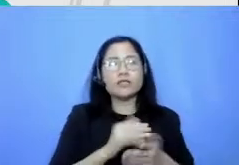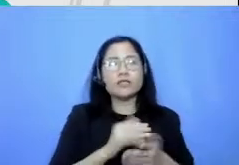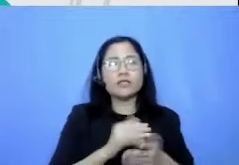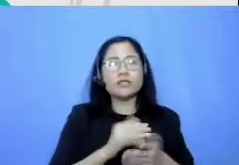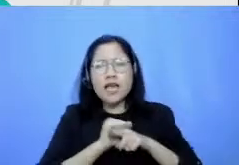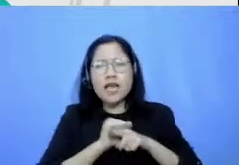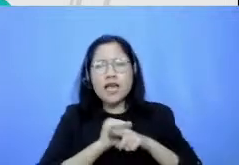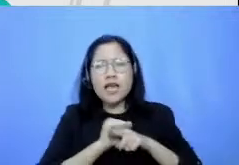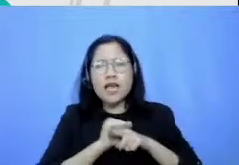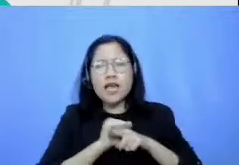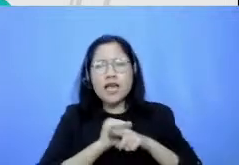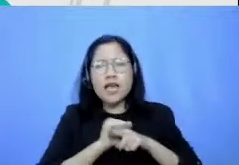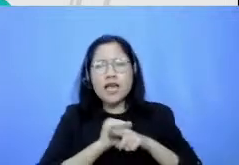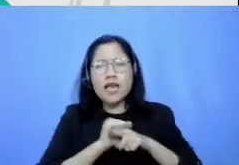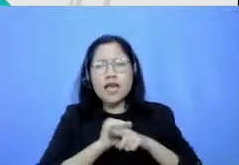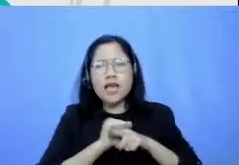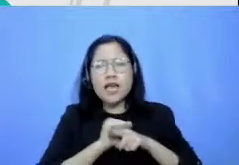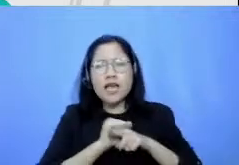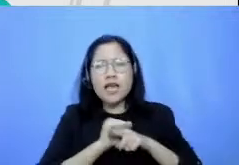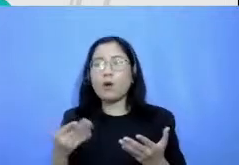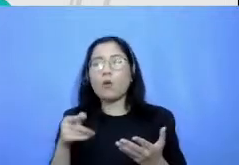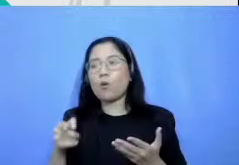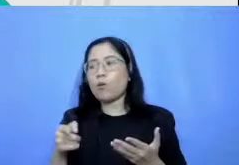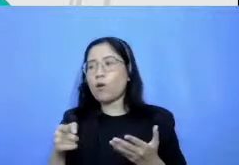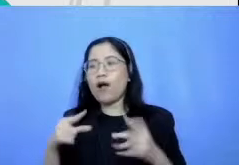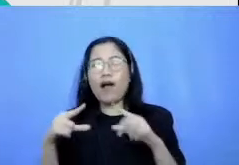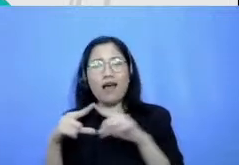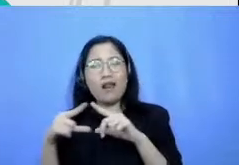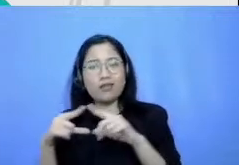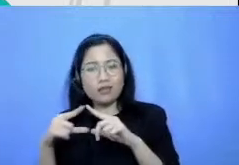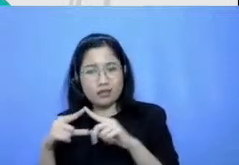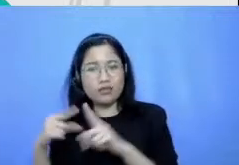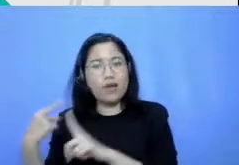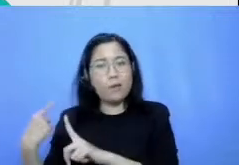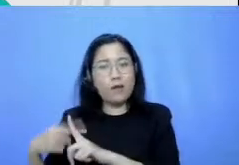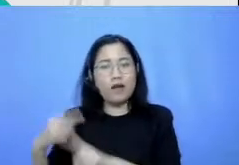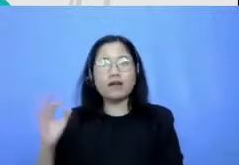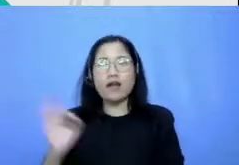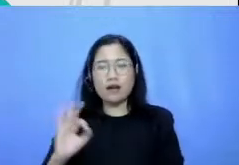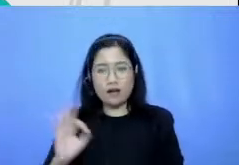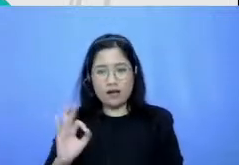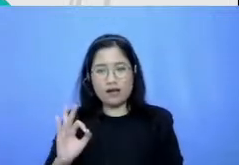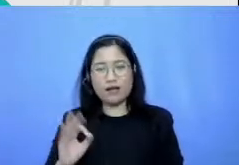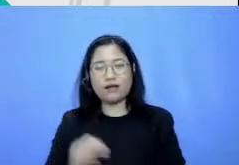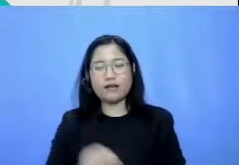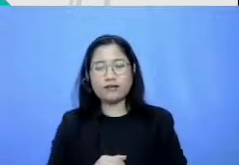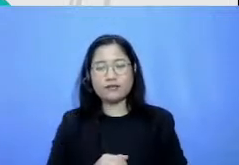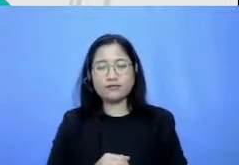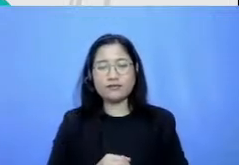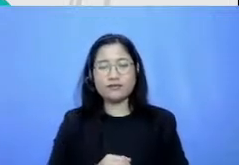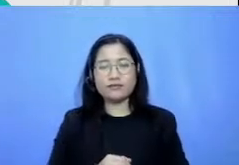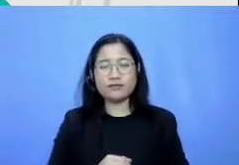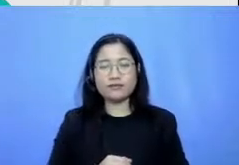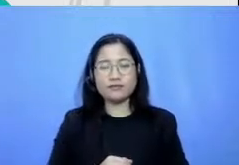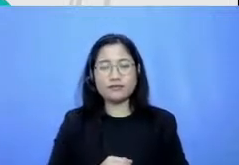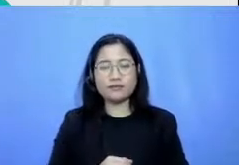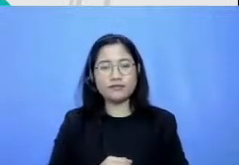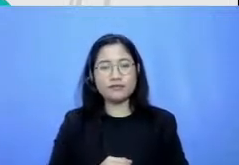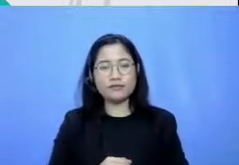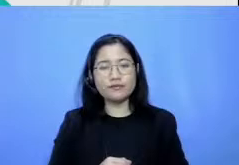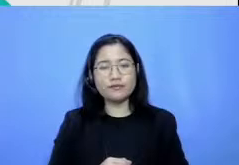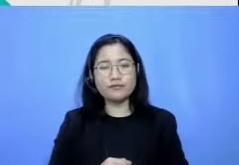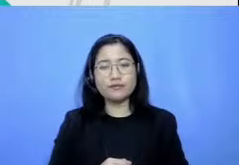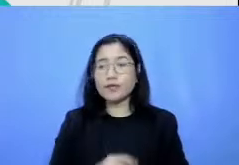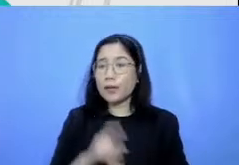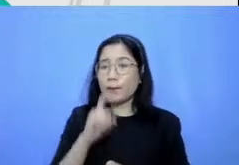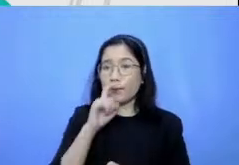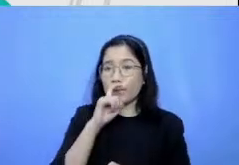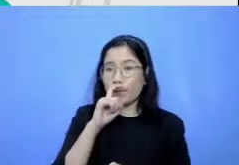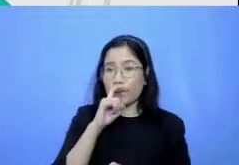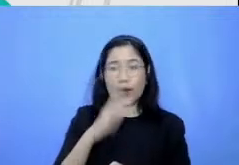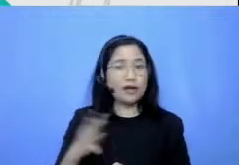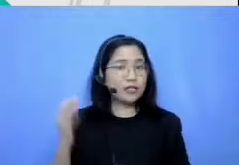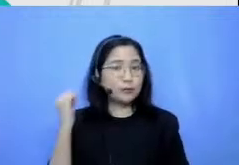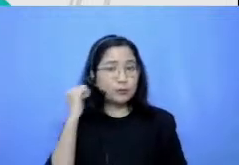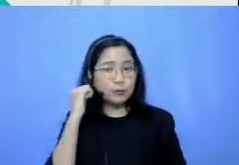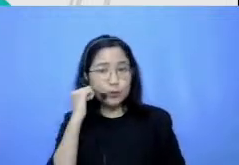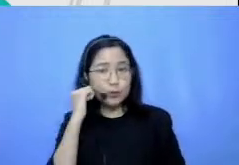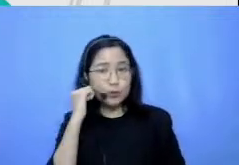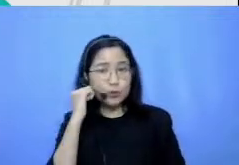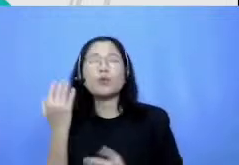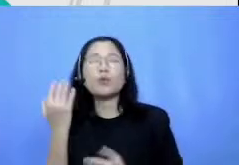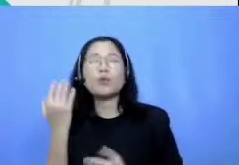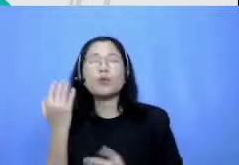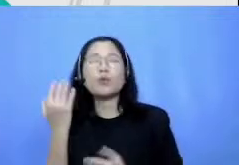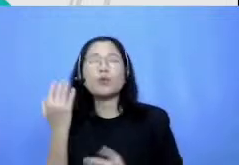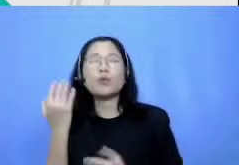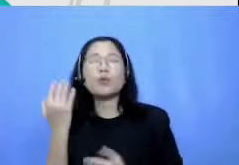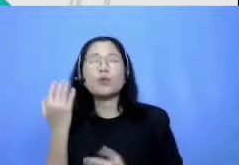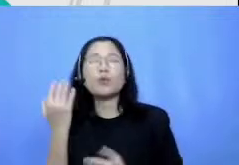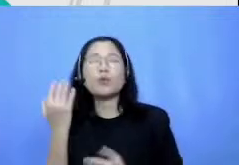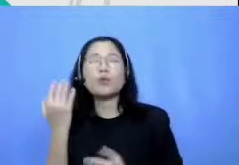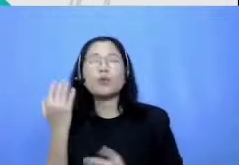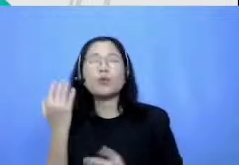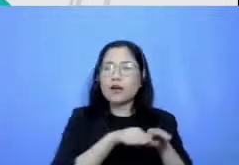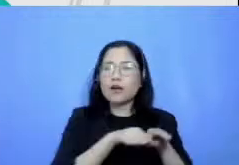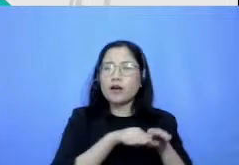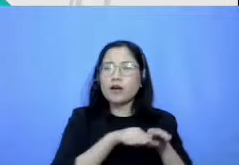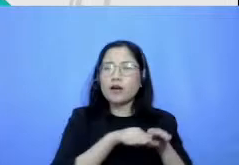hackware hardw are tambahan mereka Apakah berapa dan ibu bisa beradaptasi secara mandiri Hai